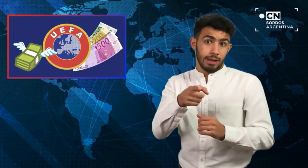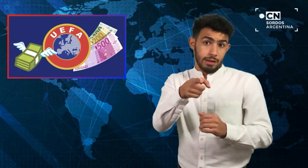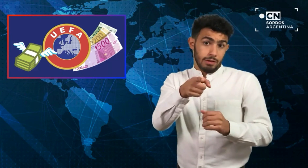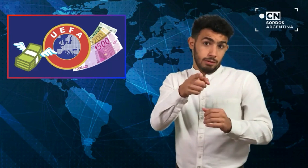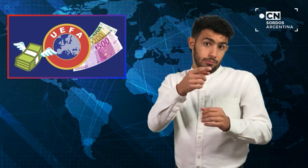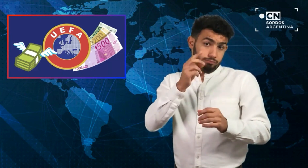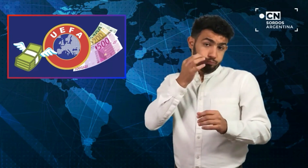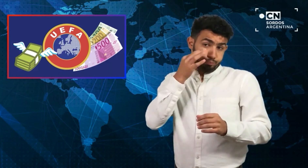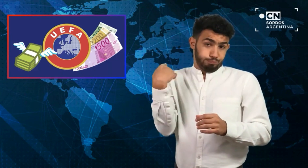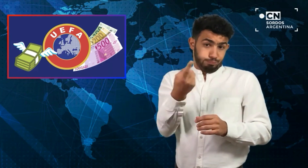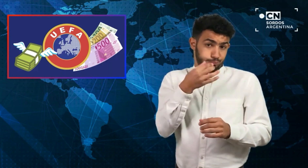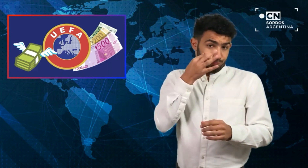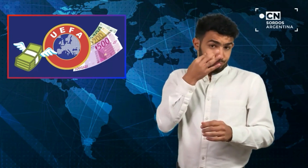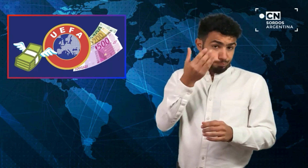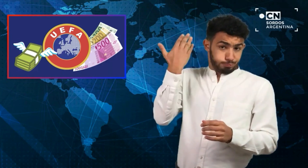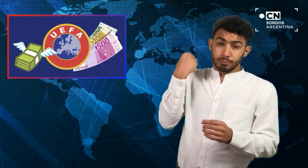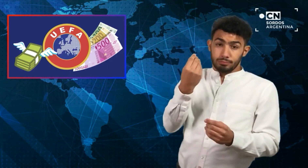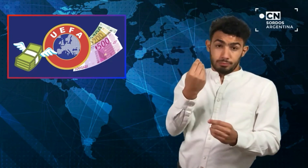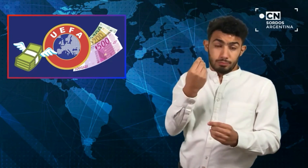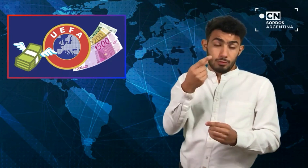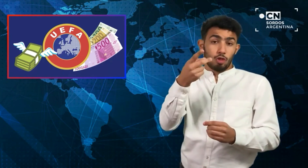Existen varios casos testigos.